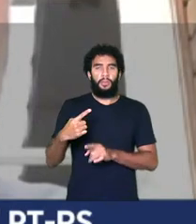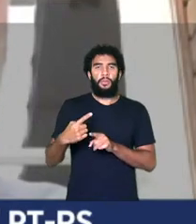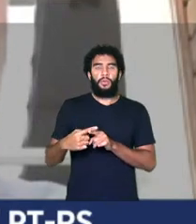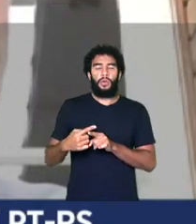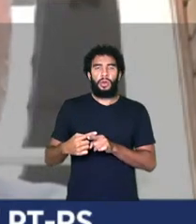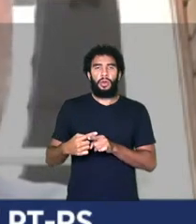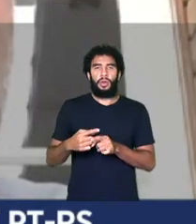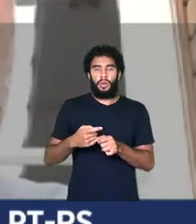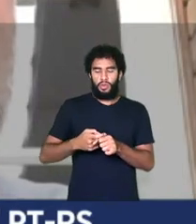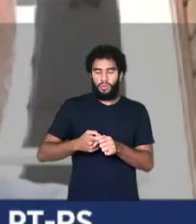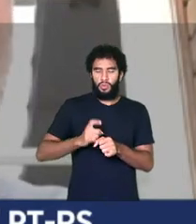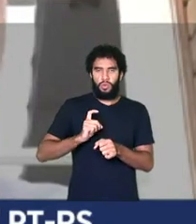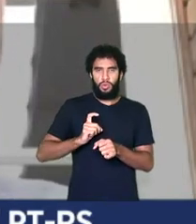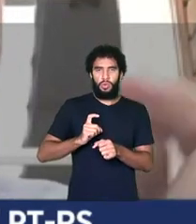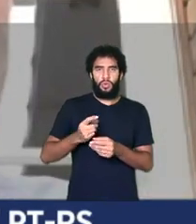LUCRO ESTÁ SENDO OBTIDO POR